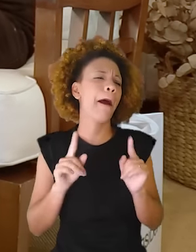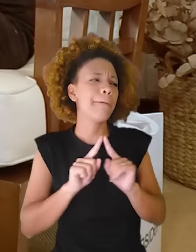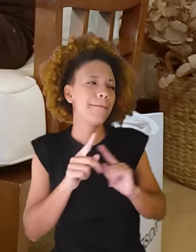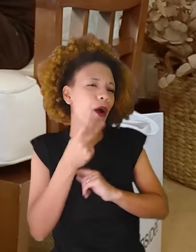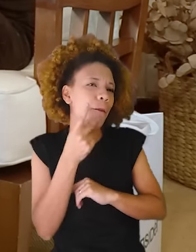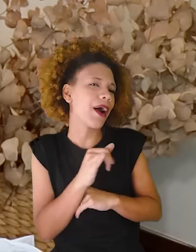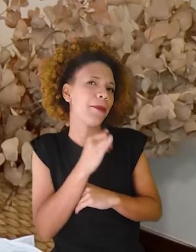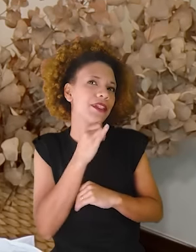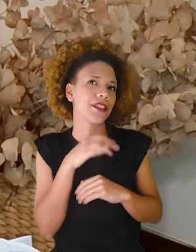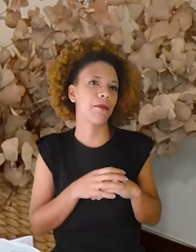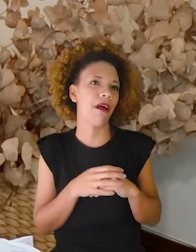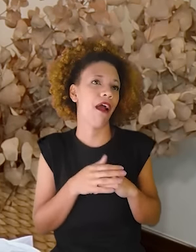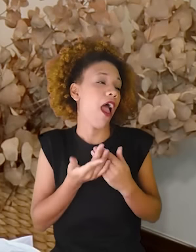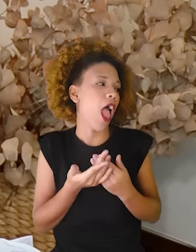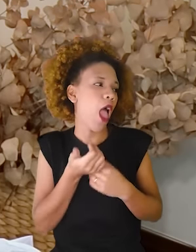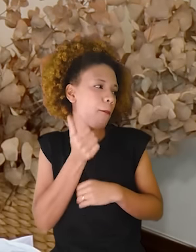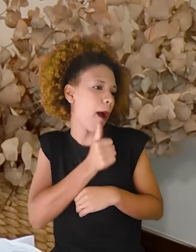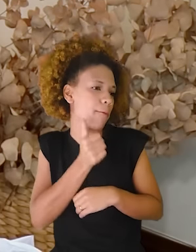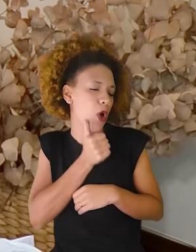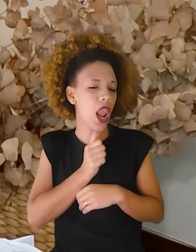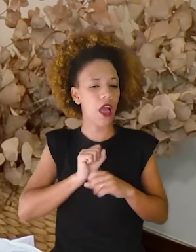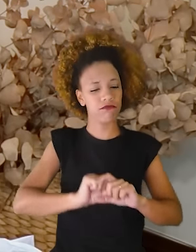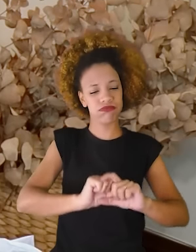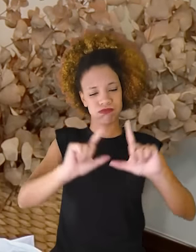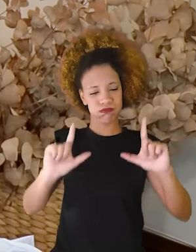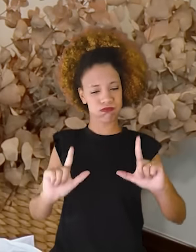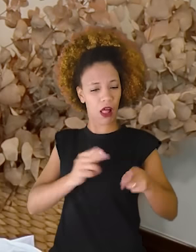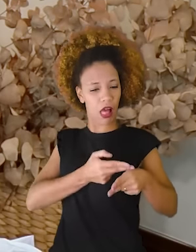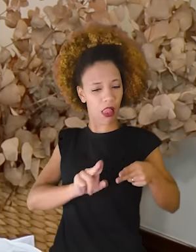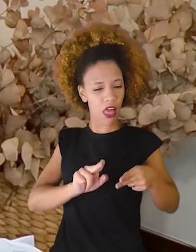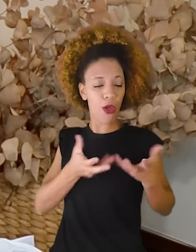pai seu pai ti aquelas mulher que abrir um only fans e fala assim ah não quero mostrar meu corpo